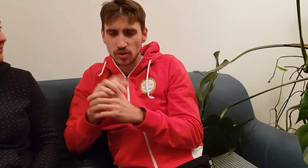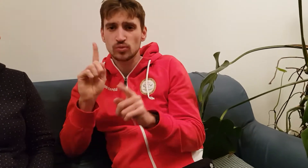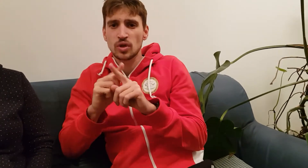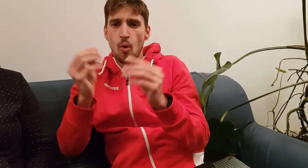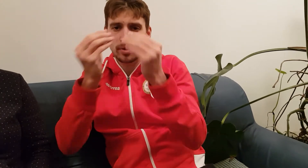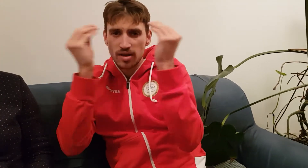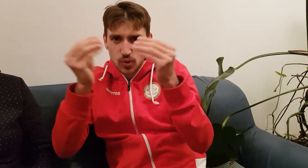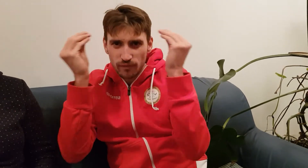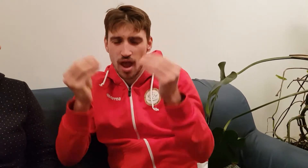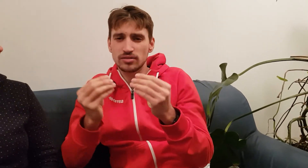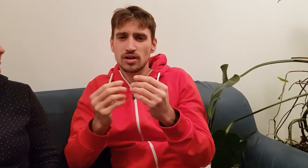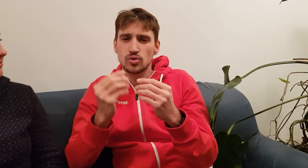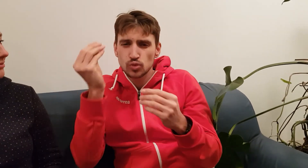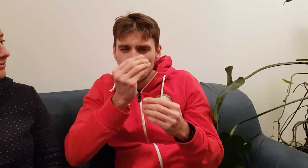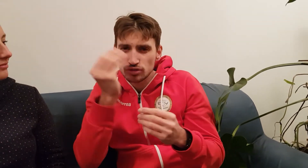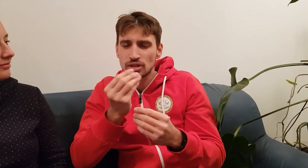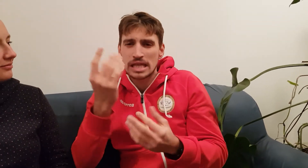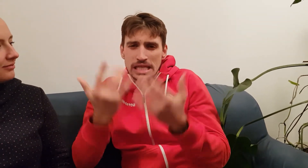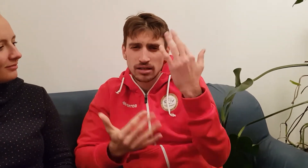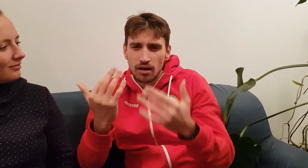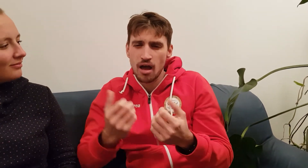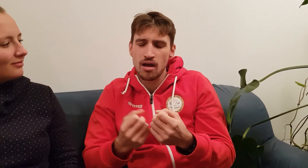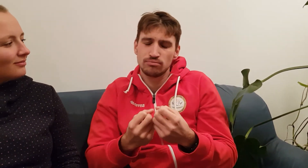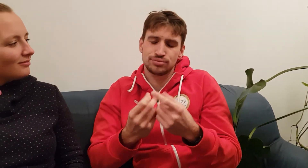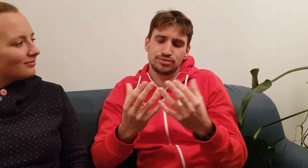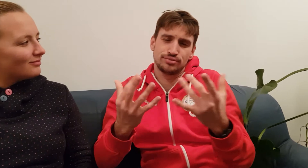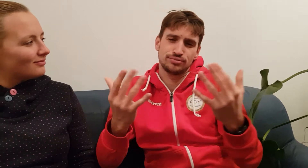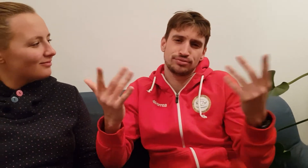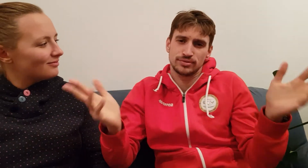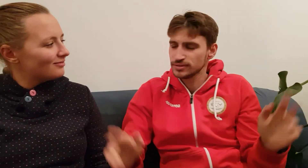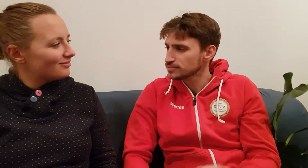se izobraževali, učili, igrali. Veliko stvari jih je.